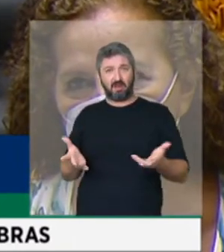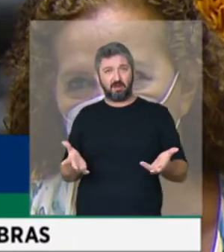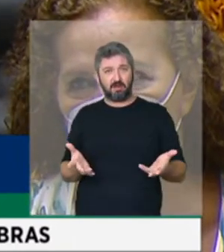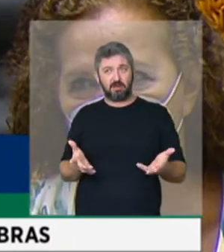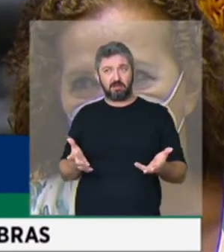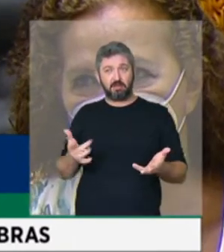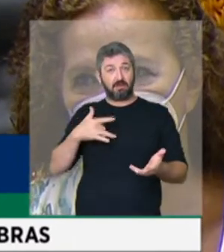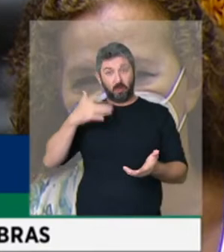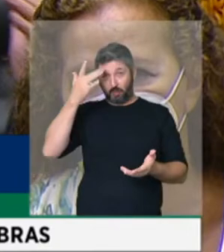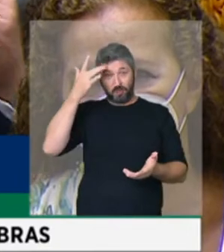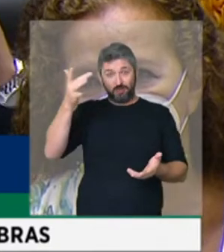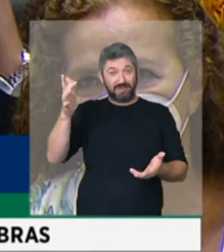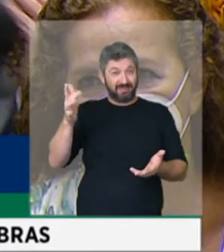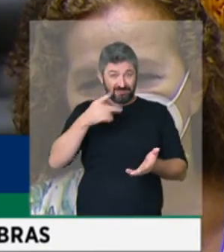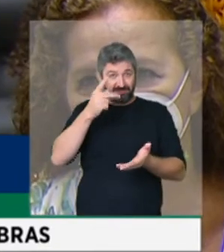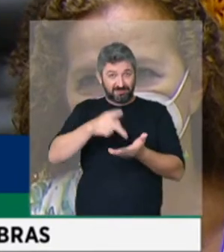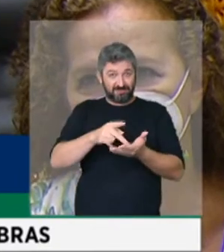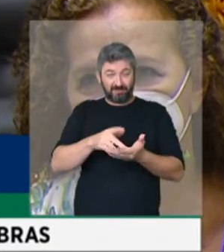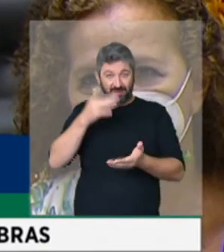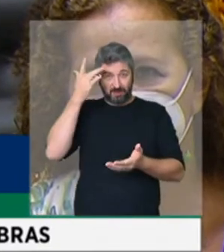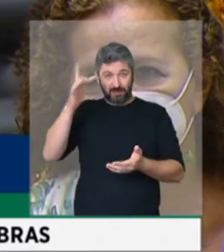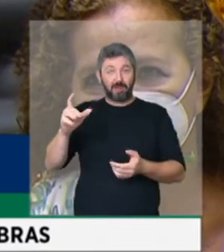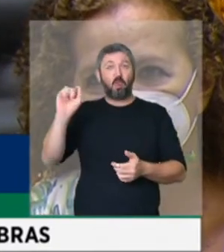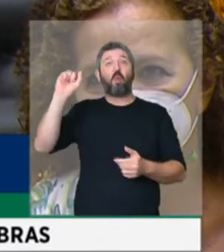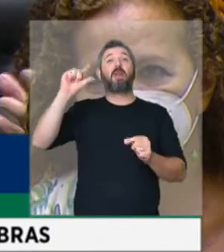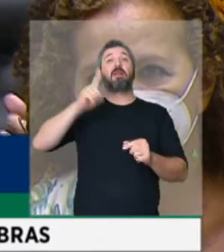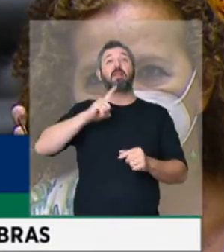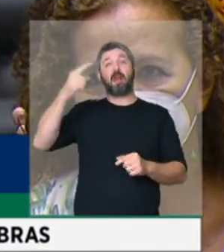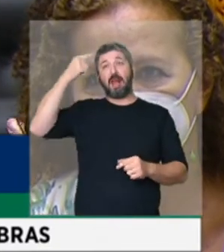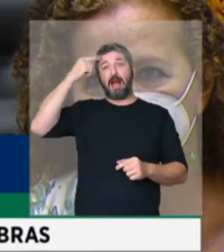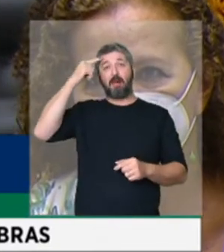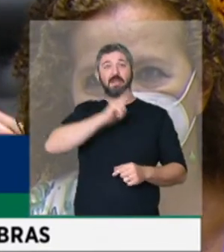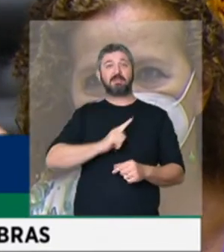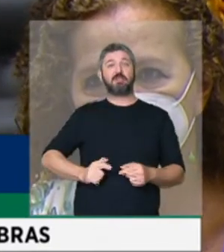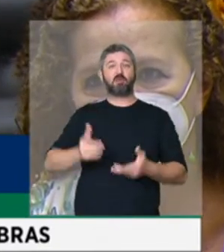BILHÕES EM CAIXA , QUE ESTADO NACIONAL PEGA UM PATRIMÔNIO DESSE, COORDENA, ORGANIZA TODO O SETOR ELÉTRICO E ENTREGA